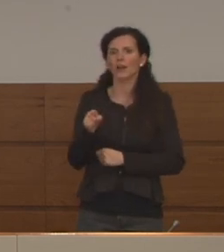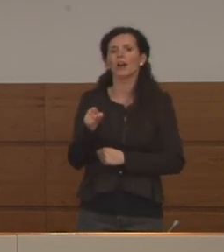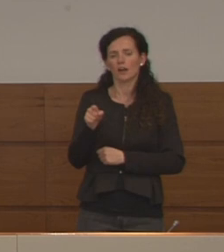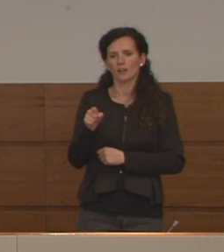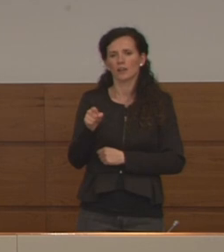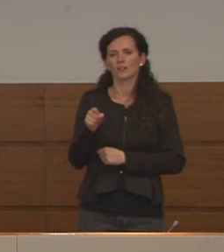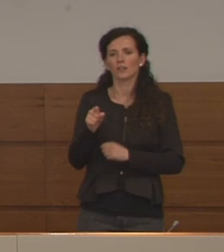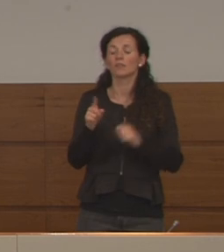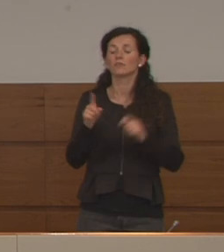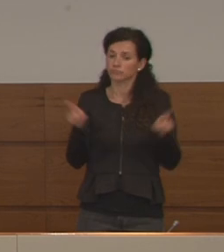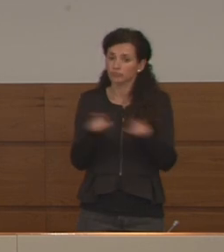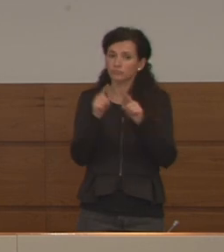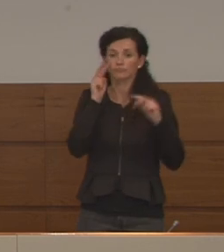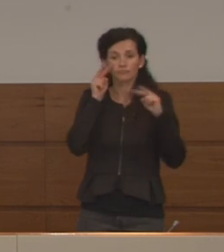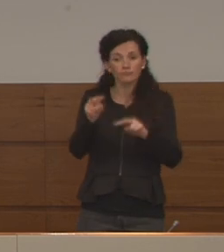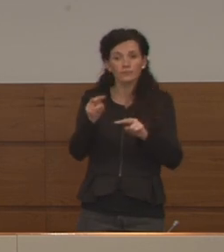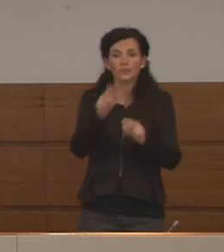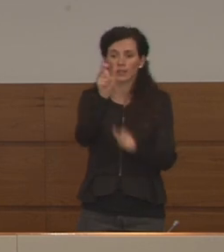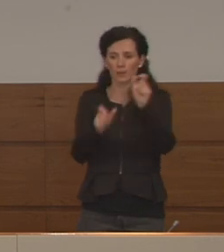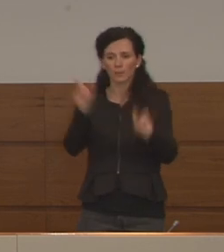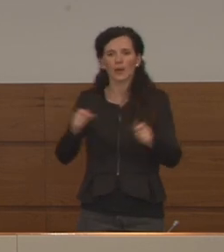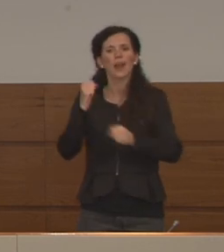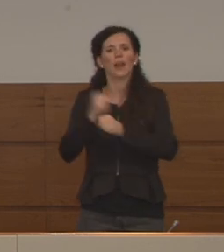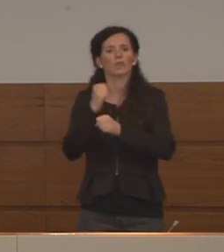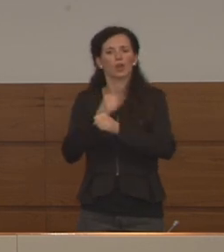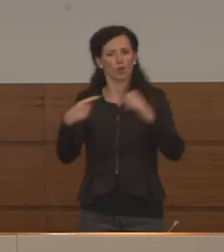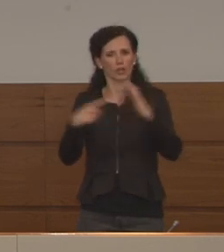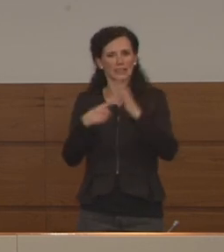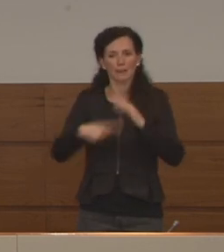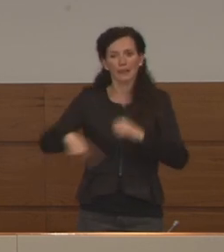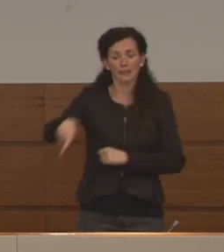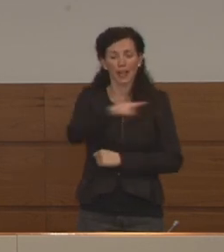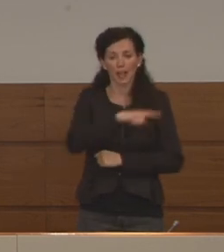operatori, dei lavoratori che ci vanno. E' inevitabile che tutto questo faccia